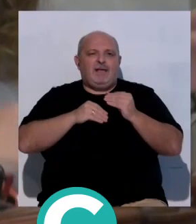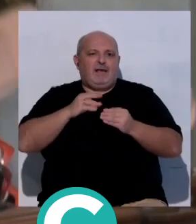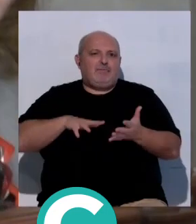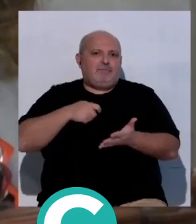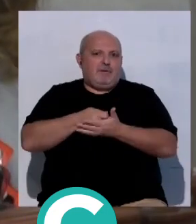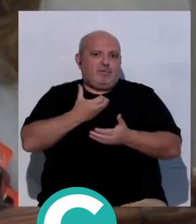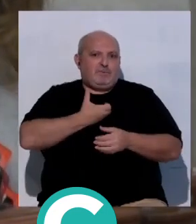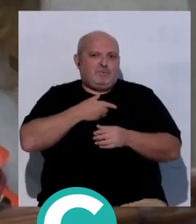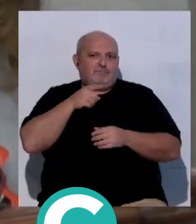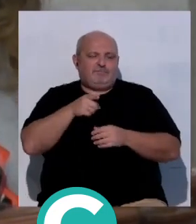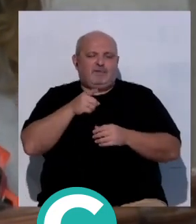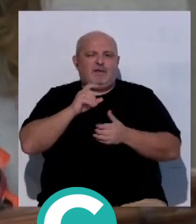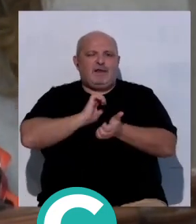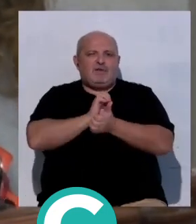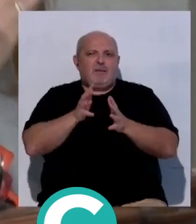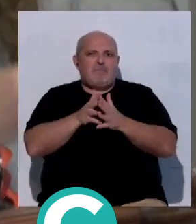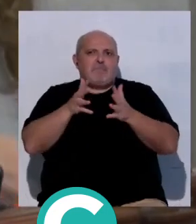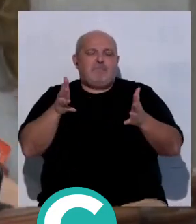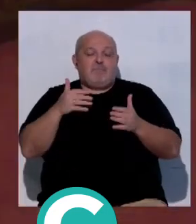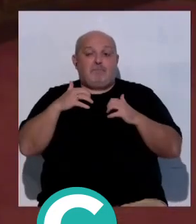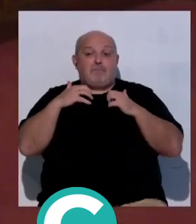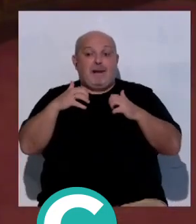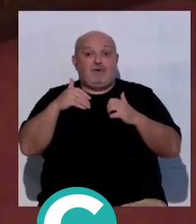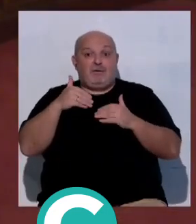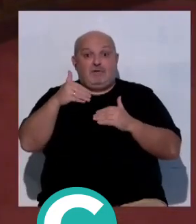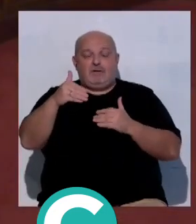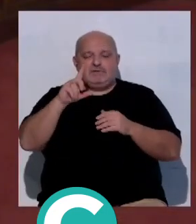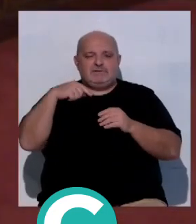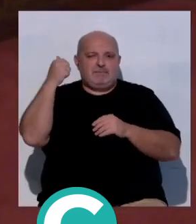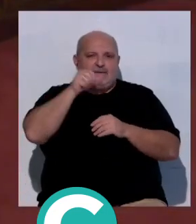con una modificación de crédito que se llevará pleno extraordinario la próxima semana y que